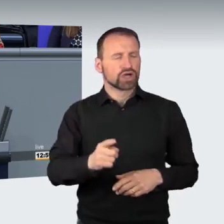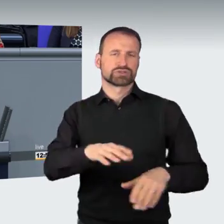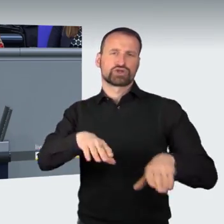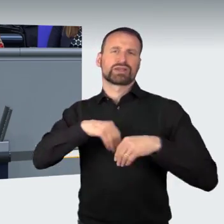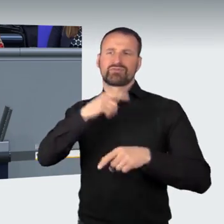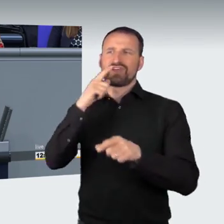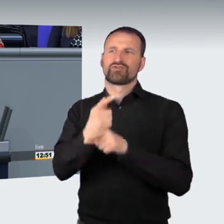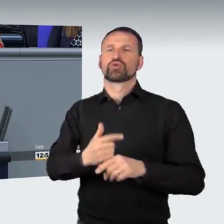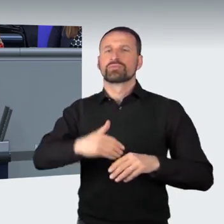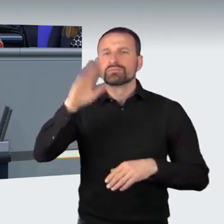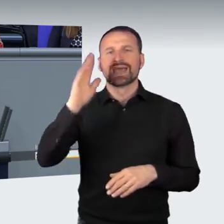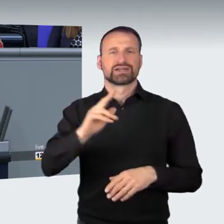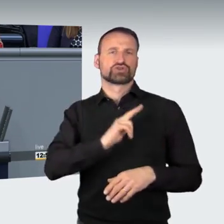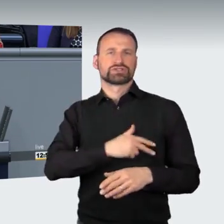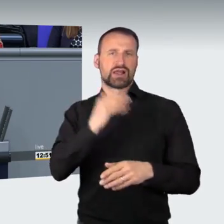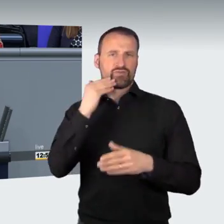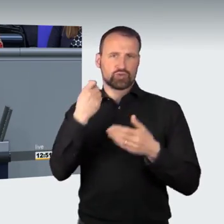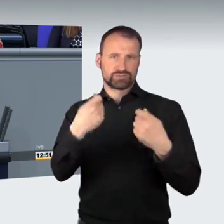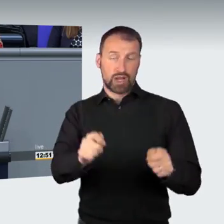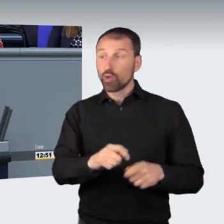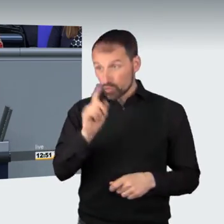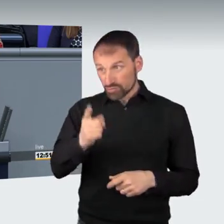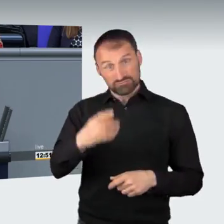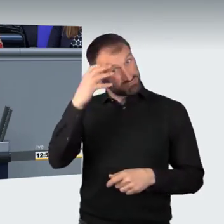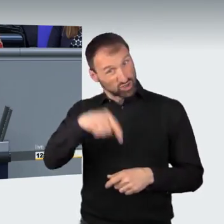der Mietsteigerungen auf die Steigerungen der Bodenpreise zurückzuführen.